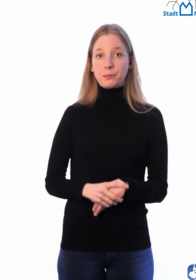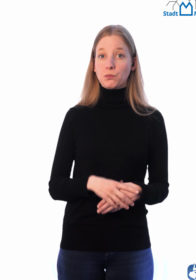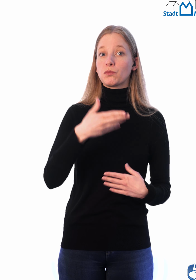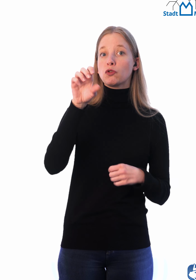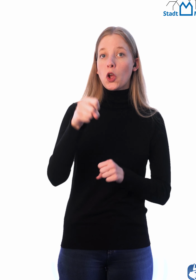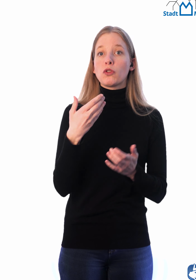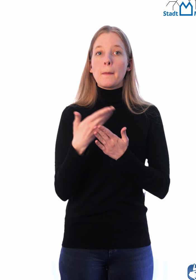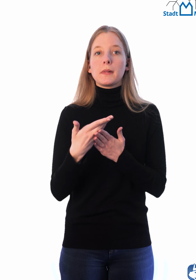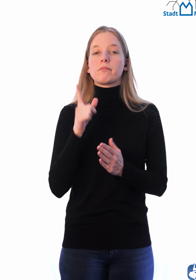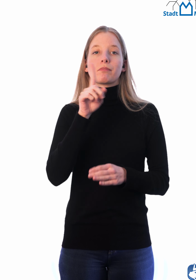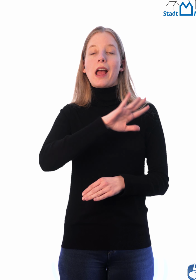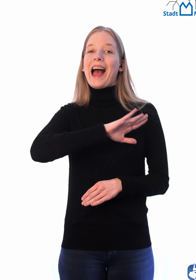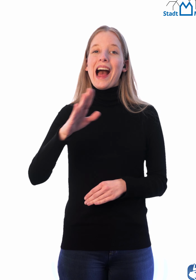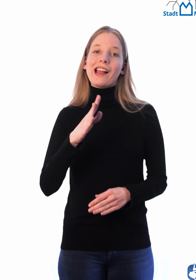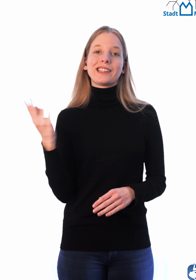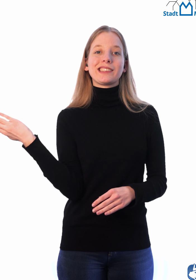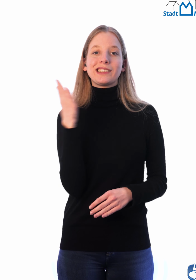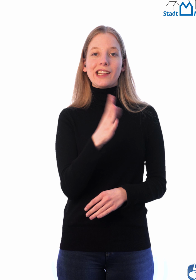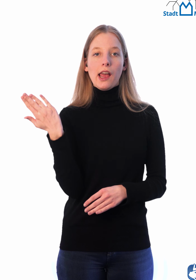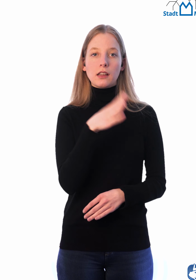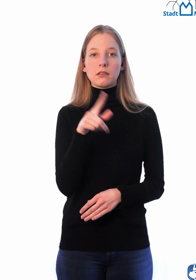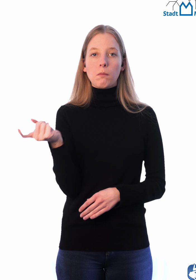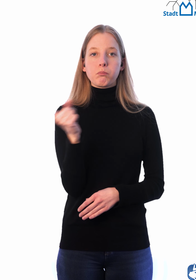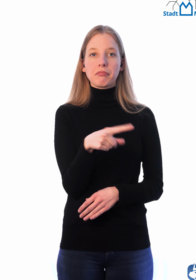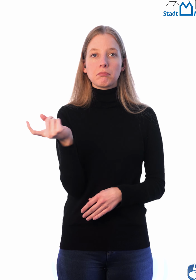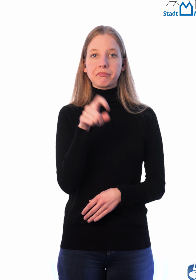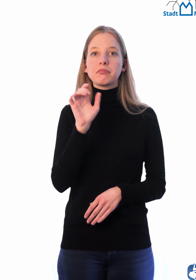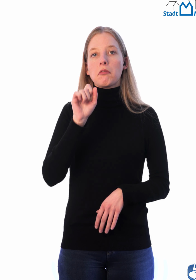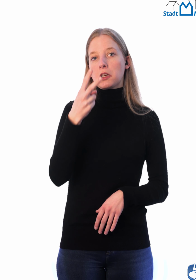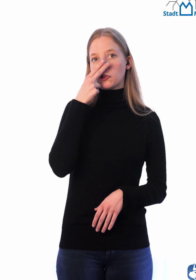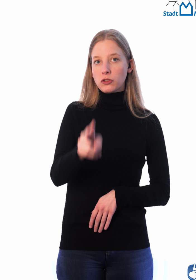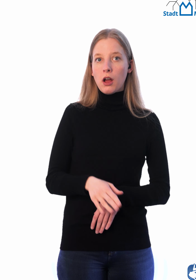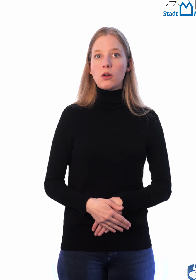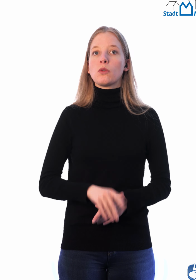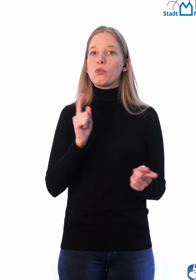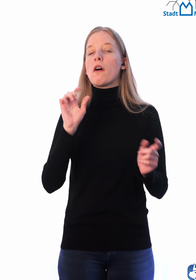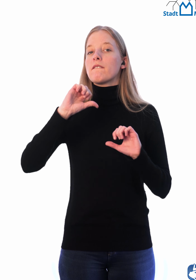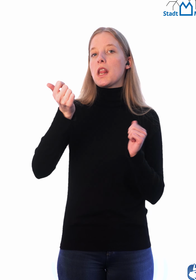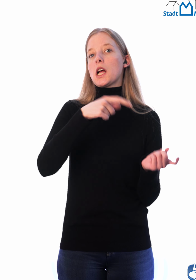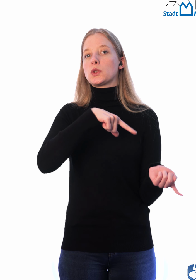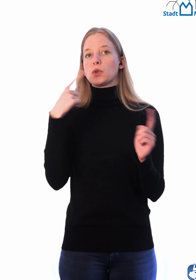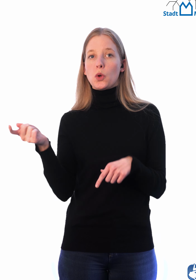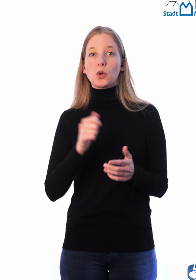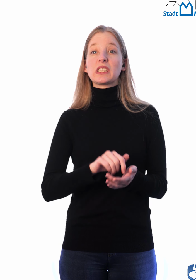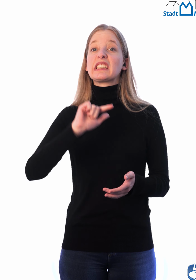So können Sie sich durch alle Seiten klicken. So geht es wieder zurück: